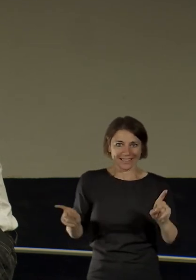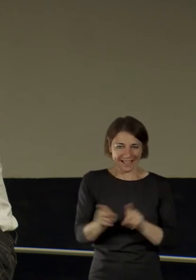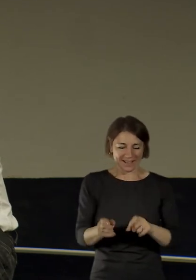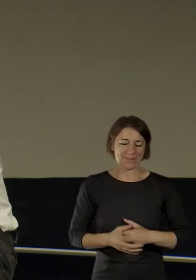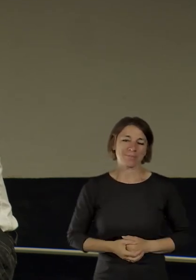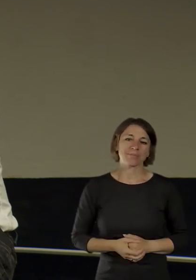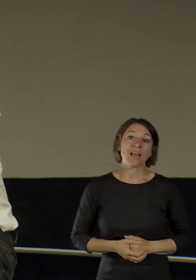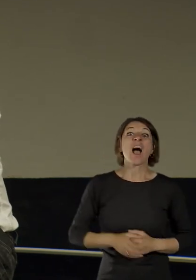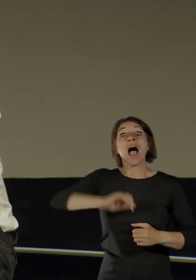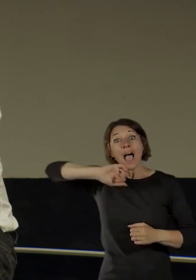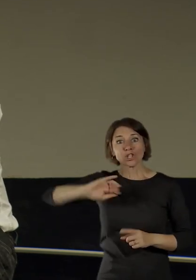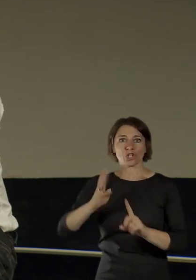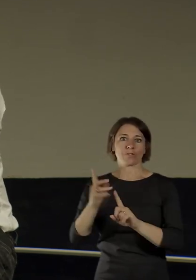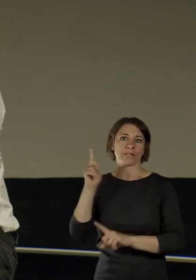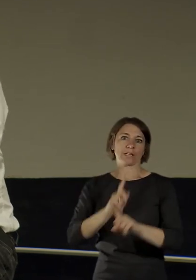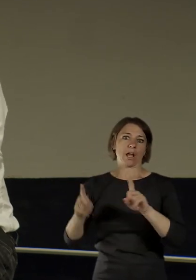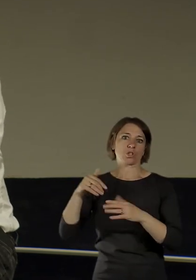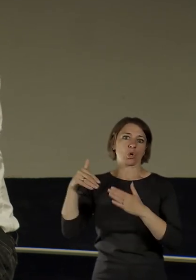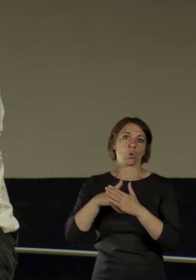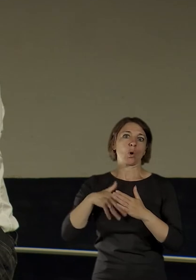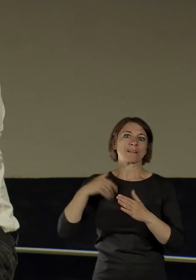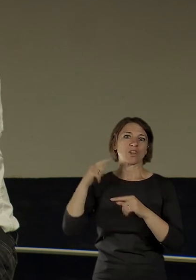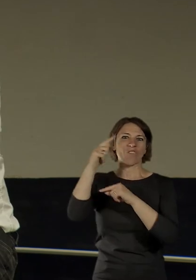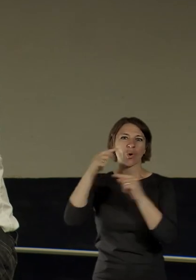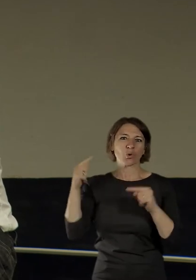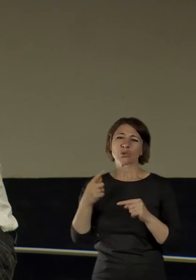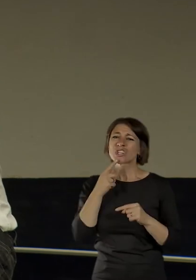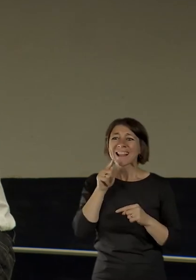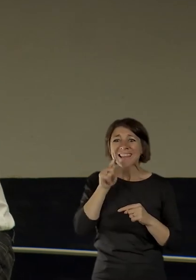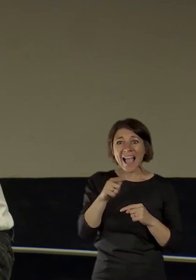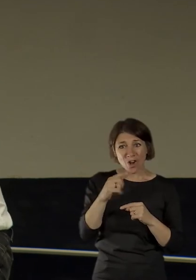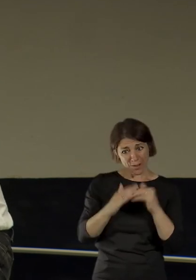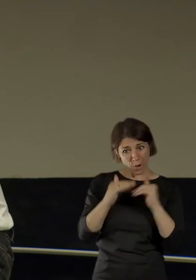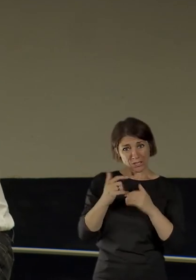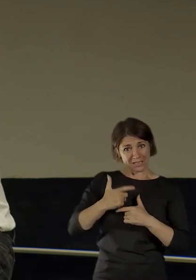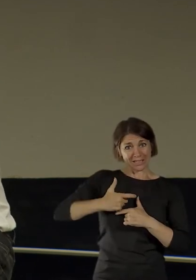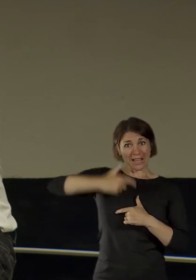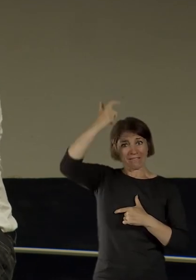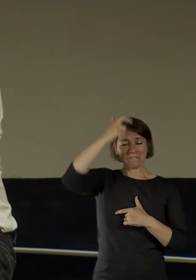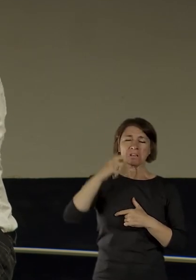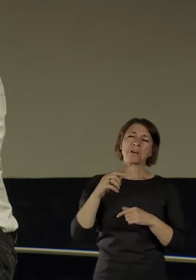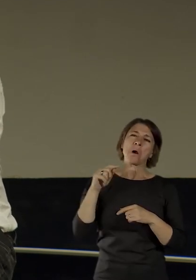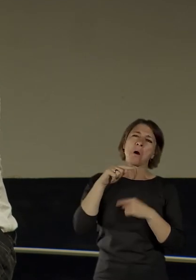stanovisko Ministerstva kultury, které říkalo, že tyto vyšší domy ve výšce zhruba 64 m